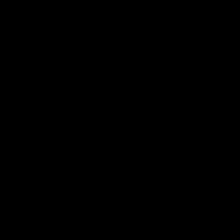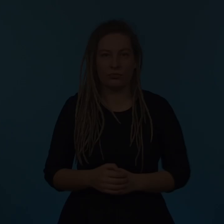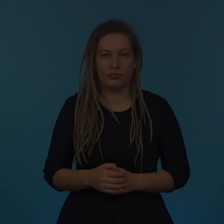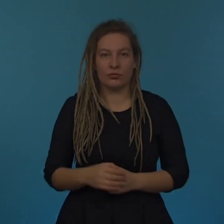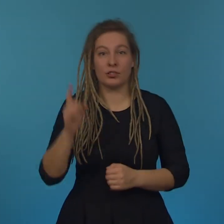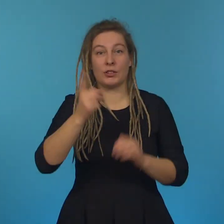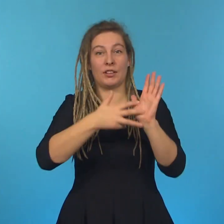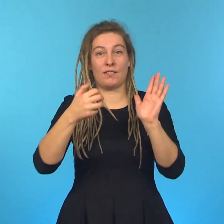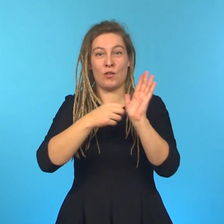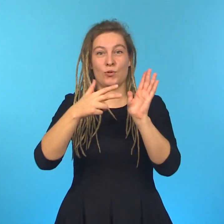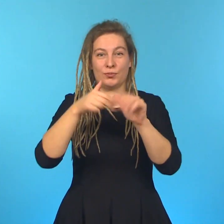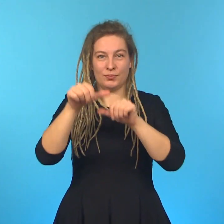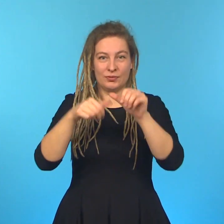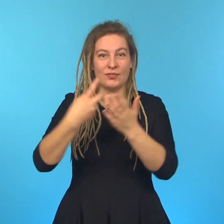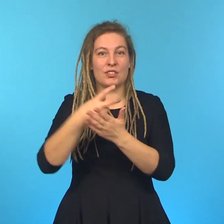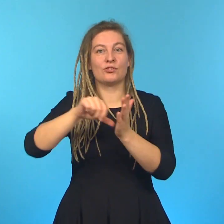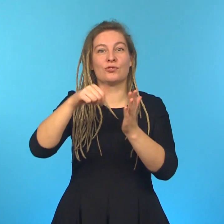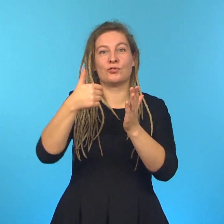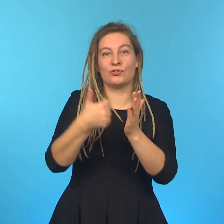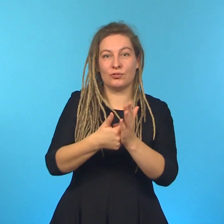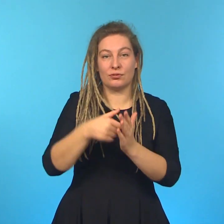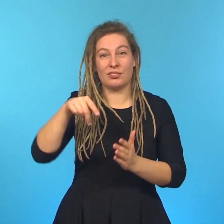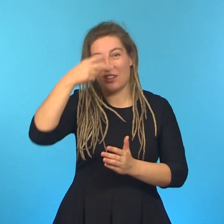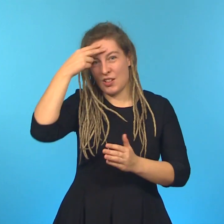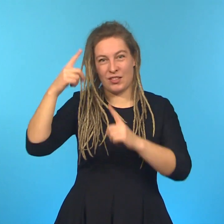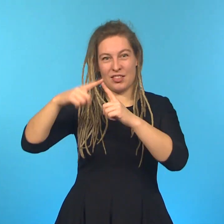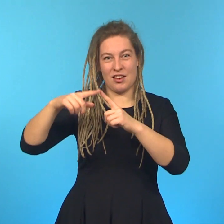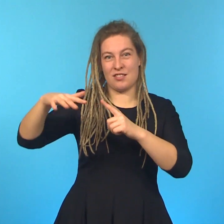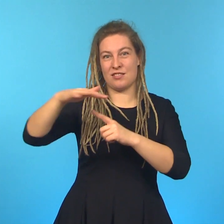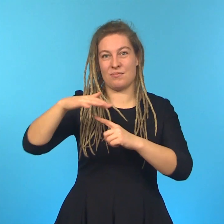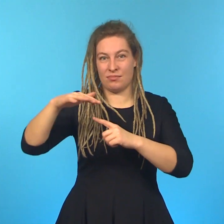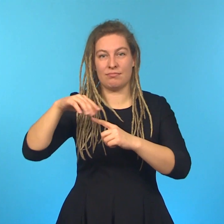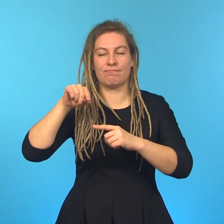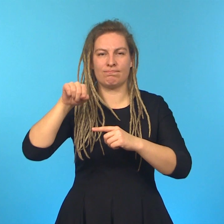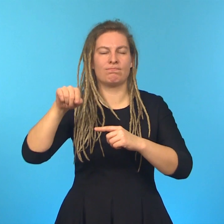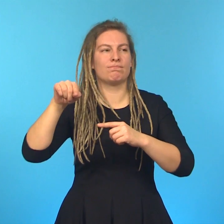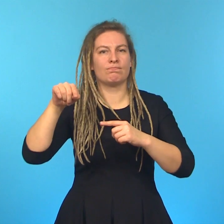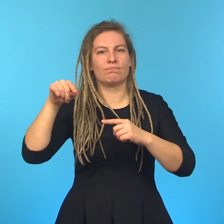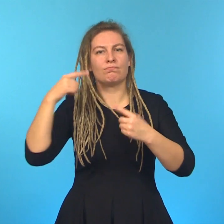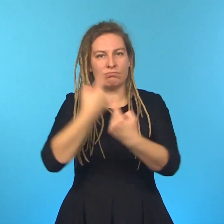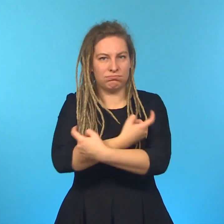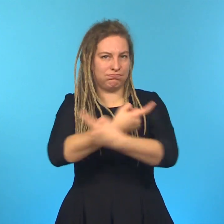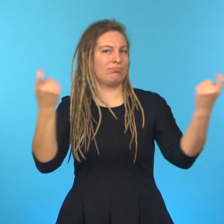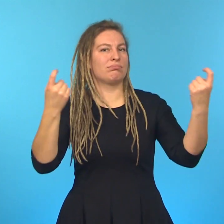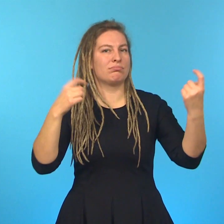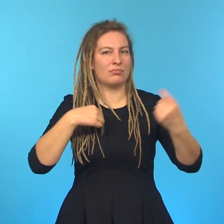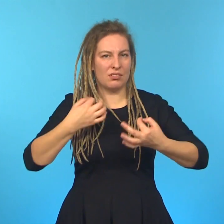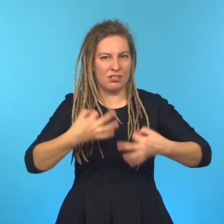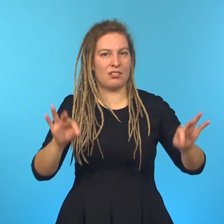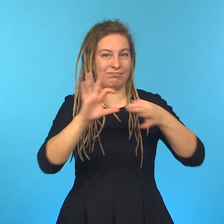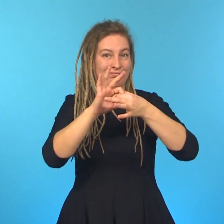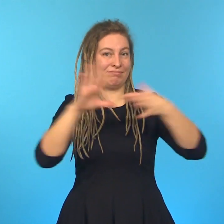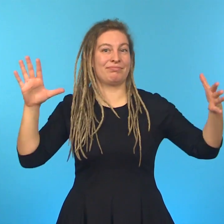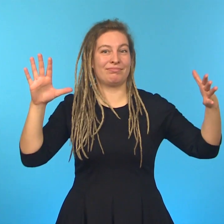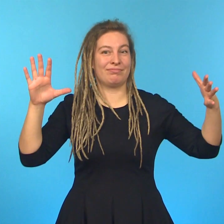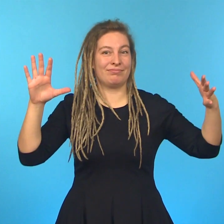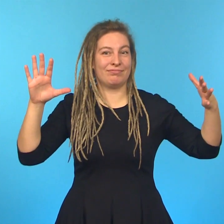1918 m . vasario 16 d . Lietuvos Tarybai paskelbus Nepriklausomybę,